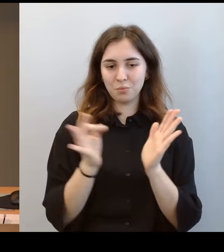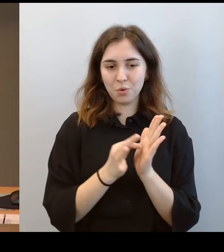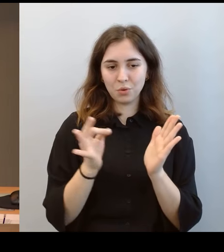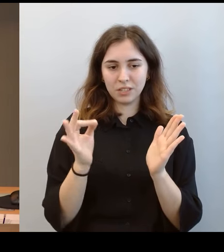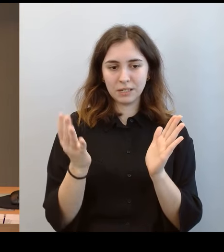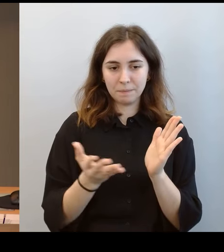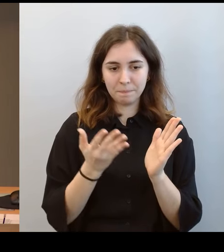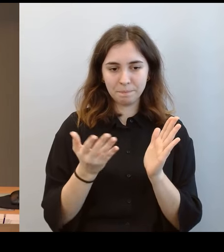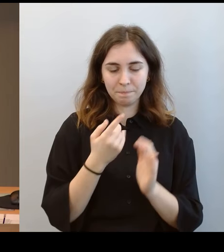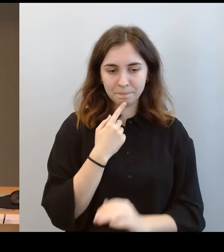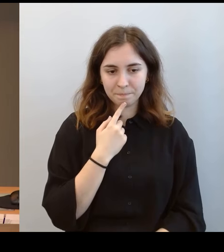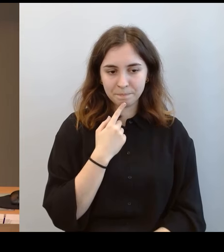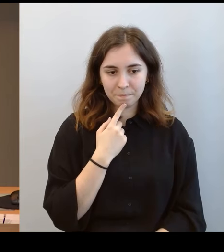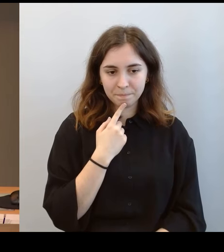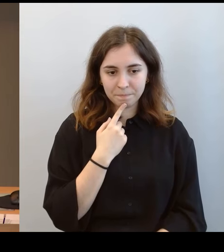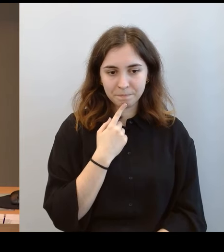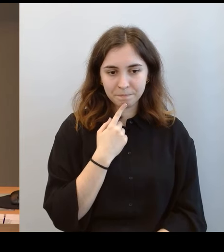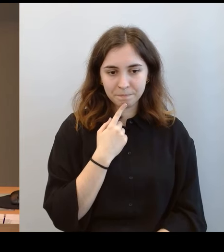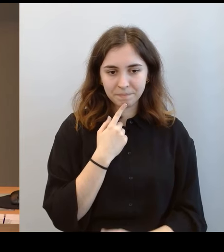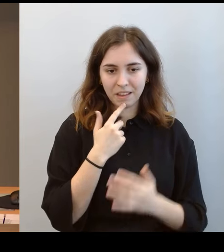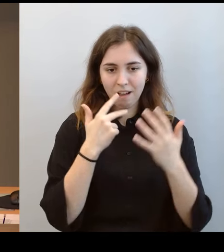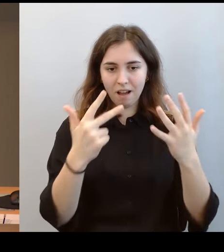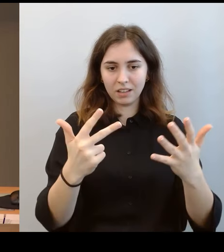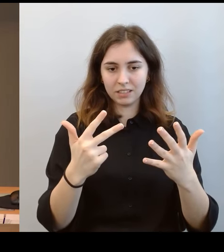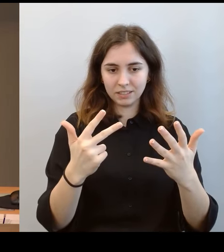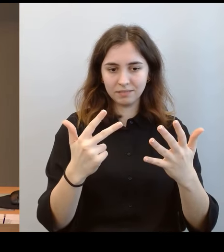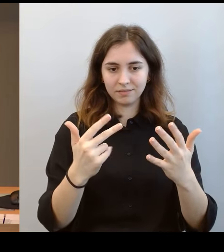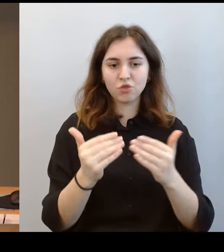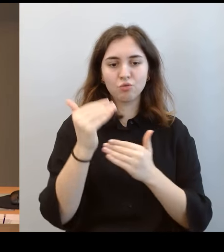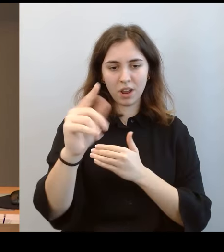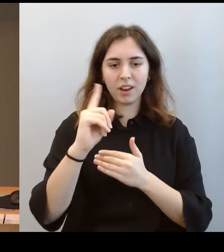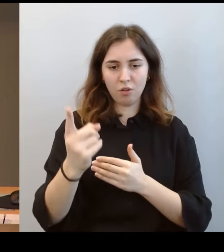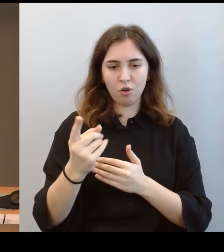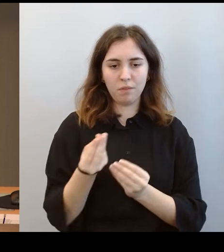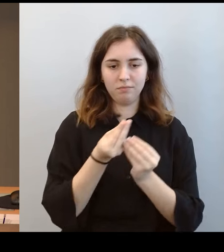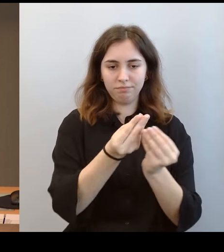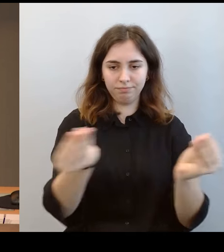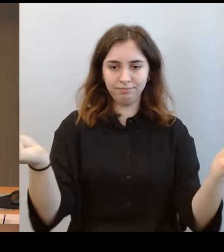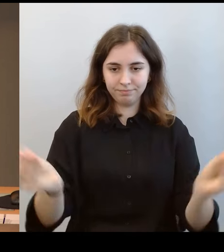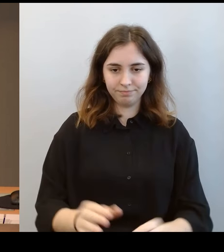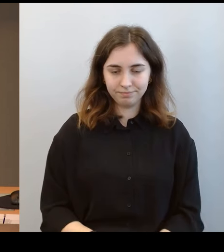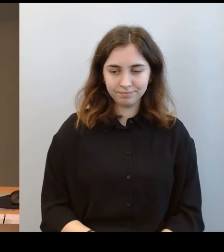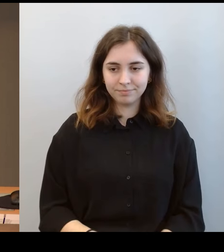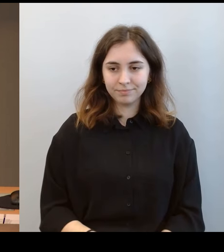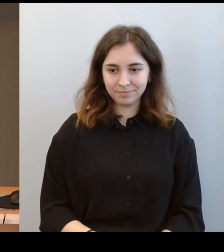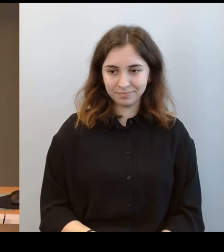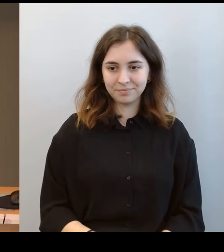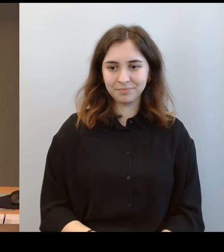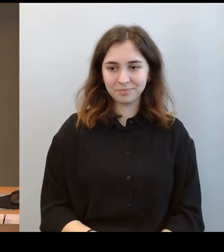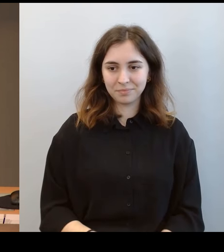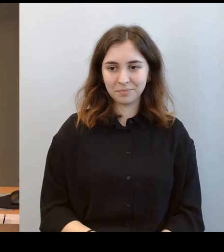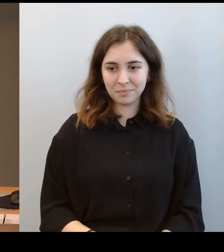acht reichen wir nach der nächsten Rederunde nach. Dann kommen wir zu Tagesordnungspunkt 36.